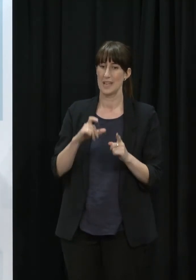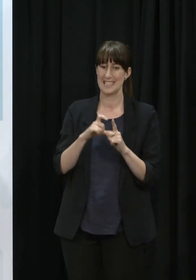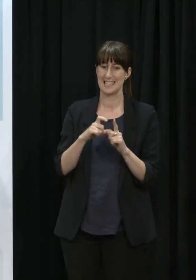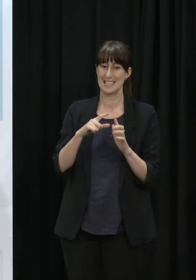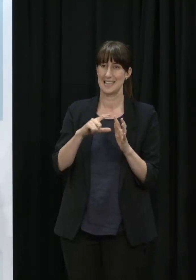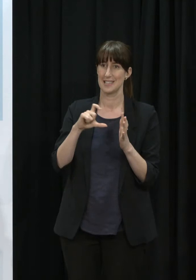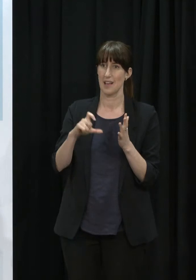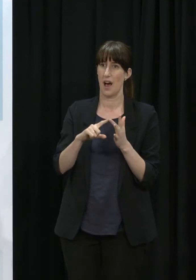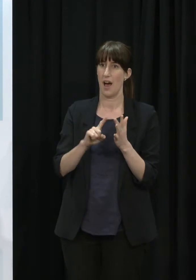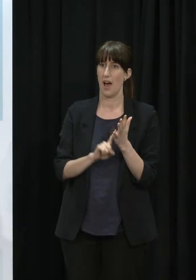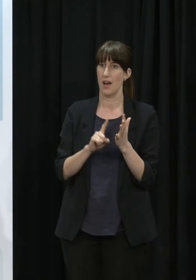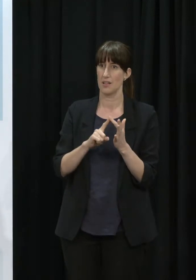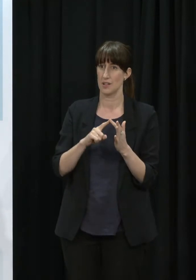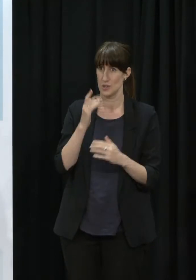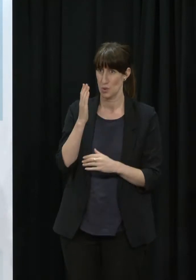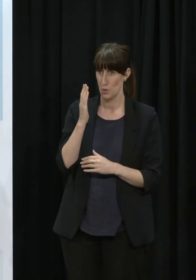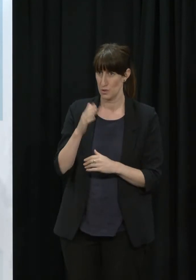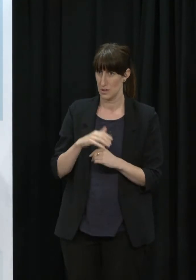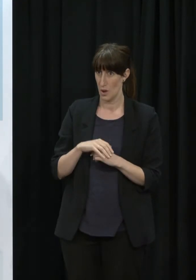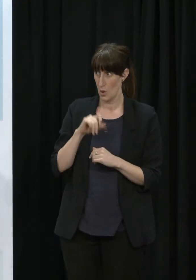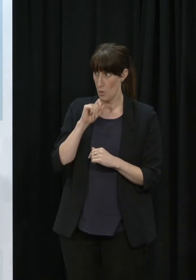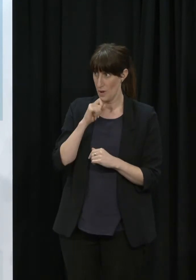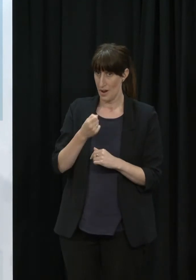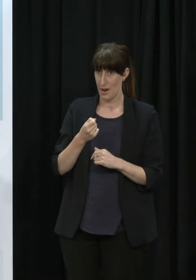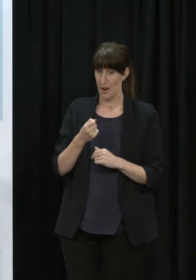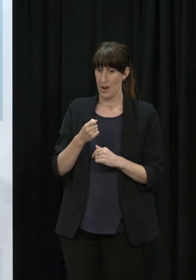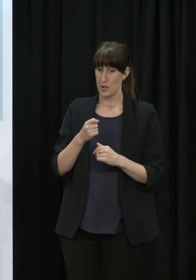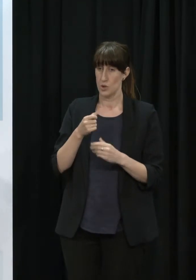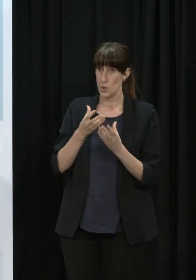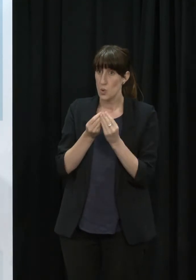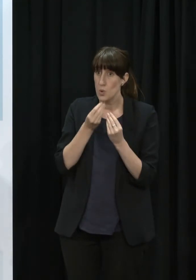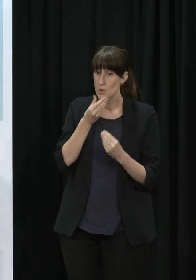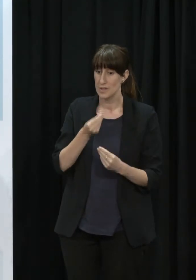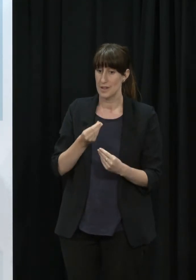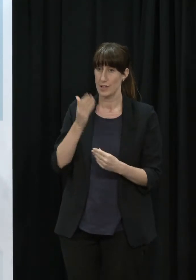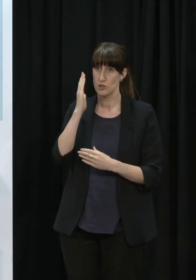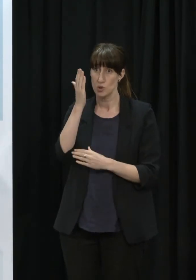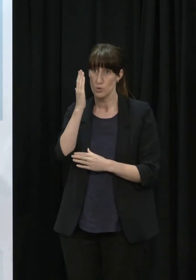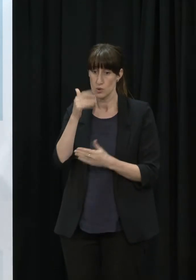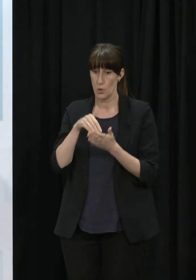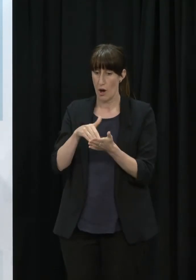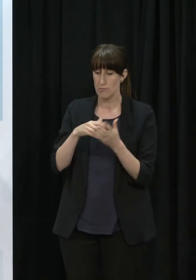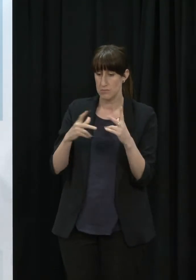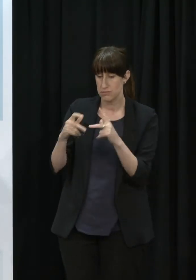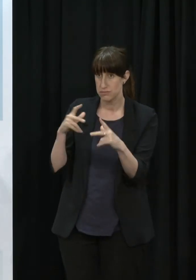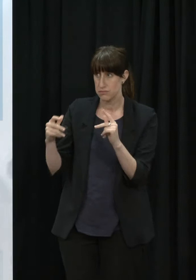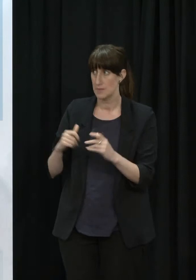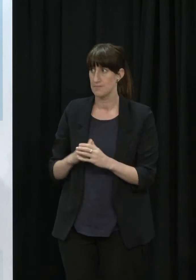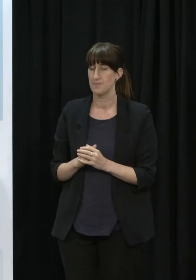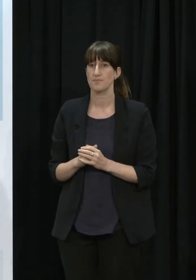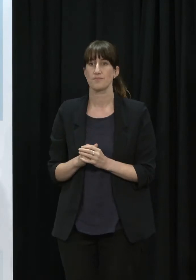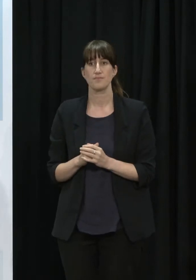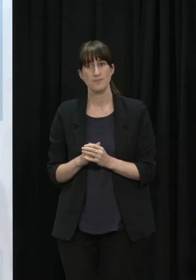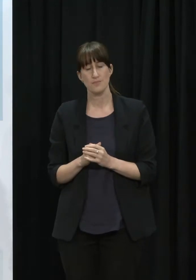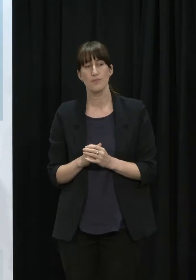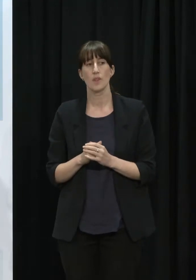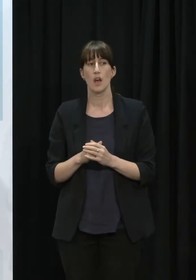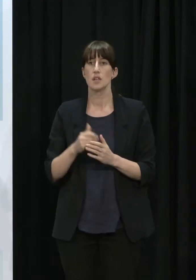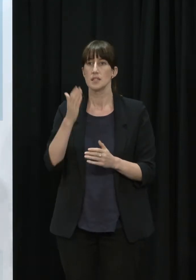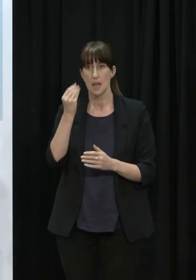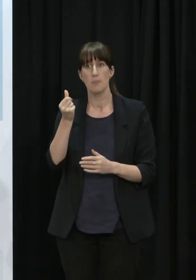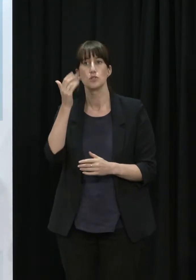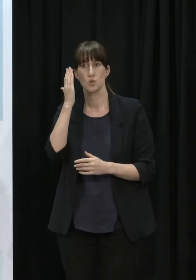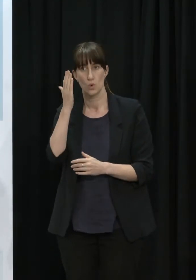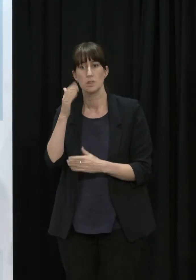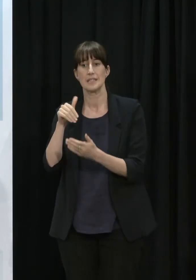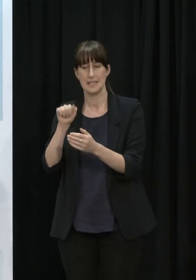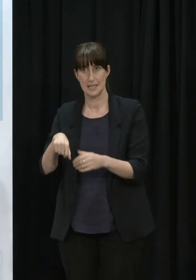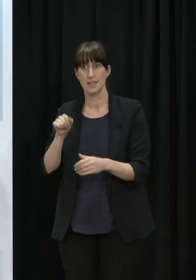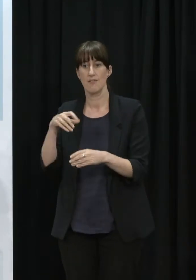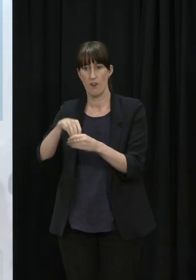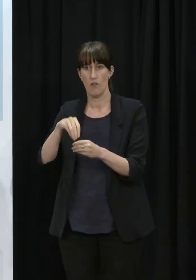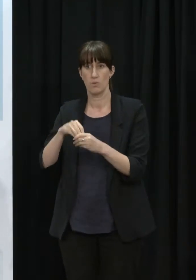Tamariki Maori are at kura